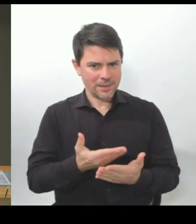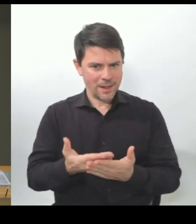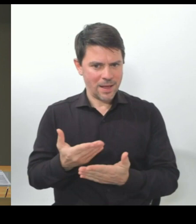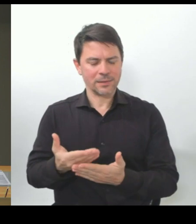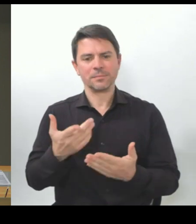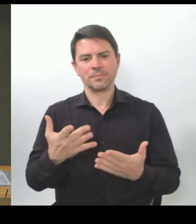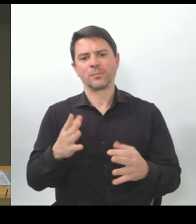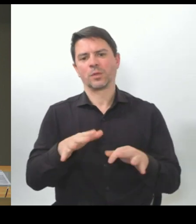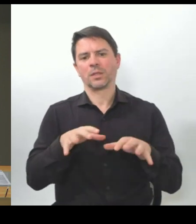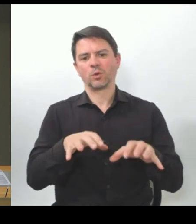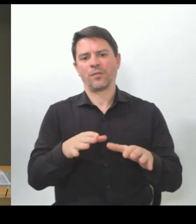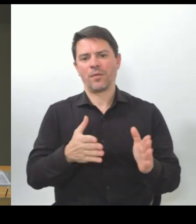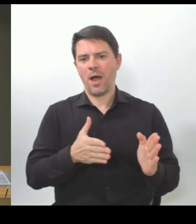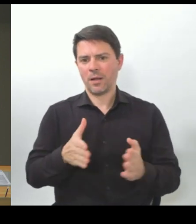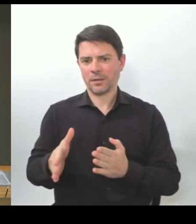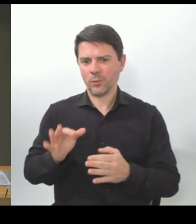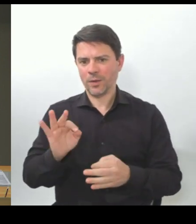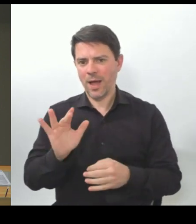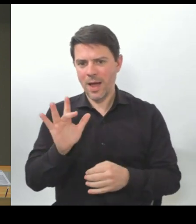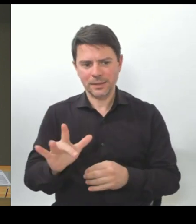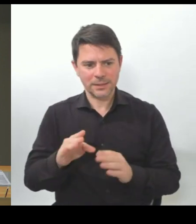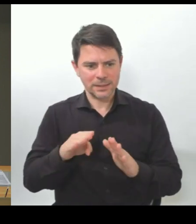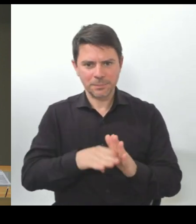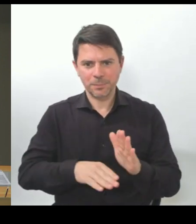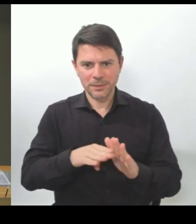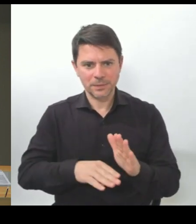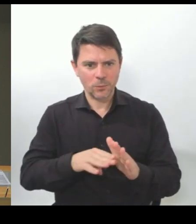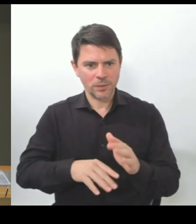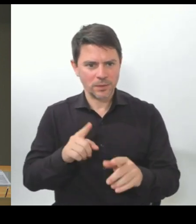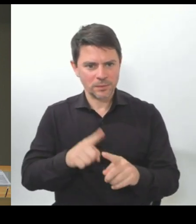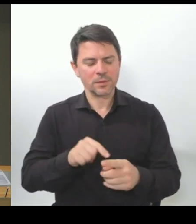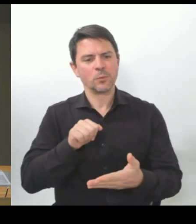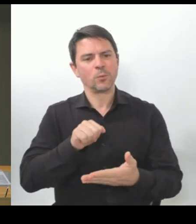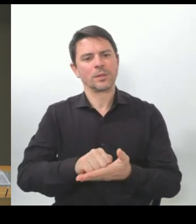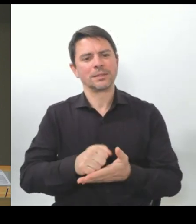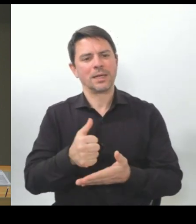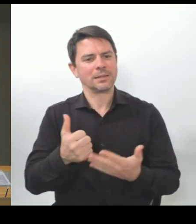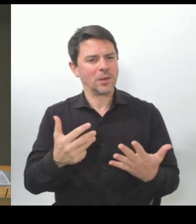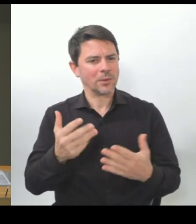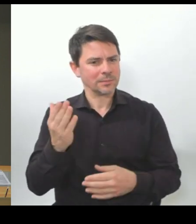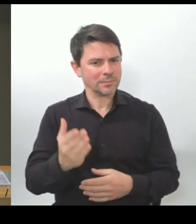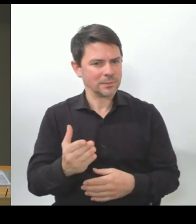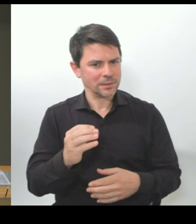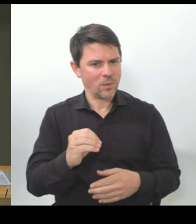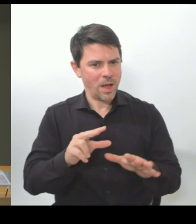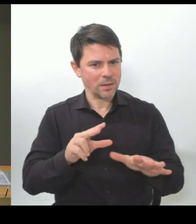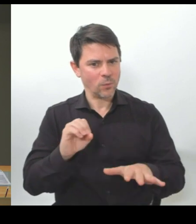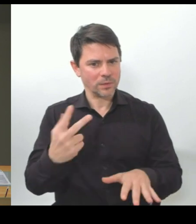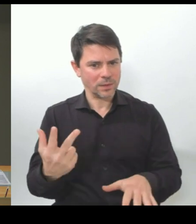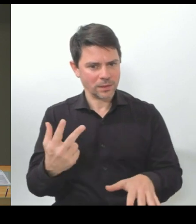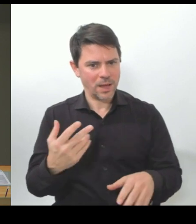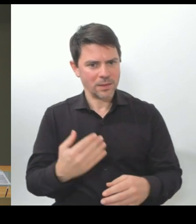Drucksache 190580 empfiehlt der Fachausschuss einstimmig bei Enthaltung der Oppositionsfraktionen die Annahme mit Änderungen.